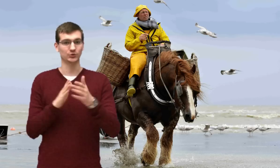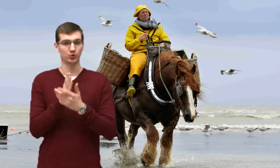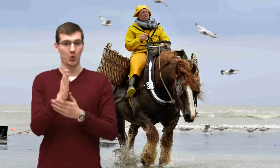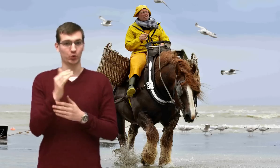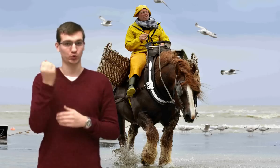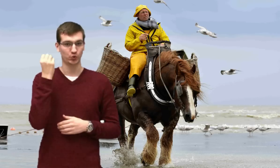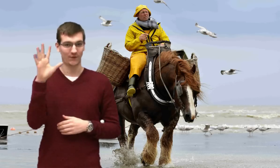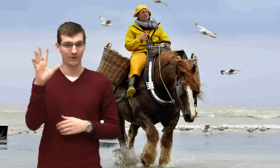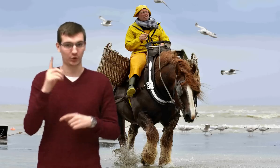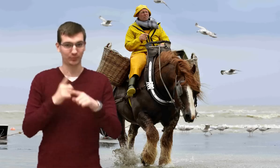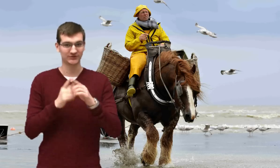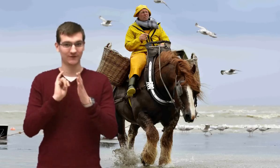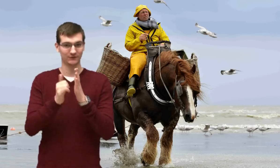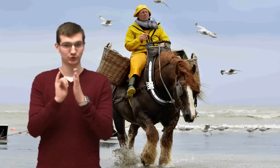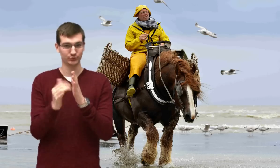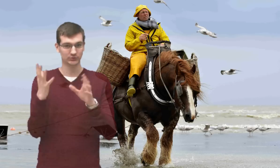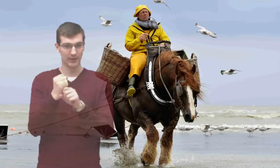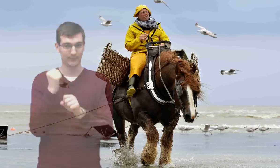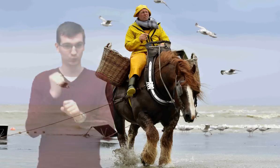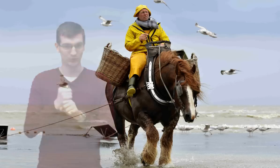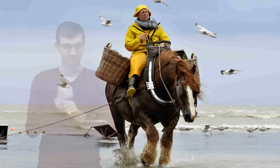Dit wordt georganiseerd door Jong-Fevlado, in samenwerking met FFSB-Jeunes.